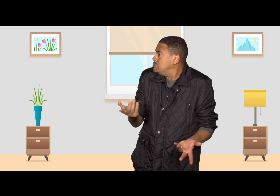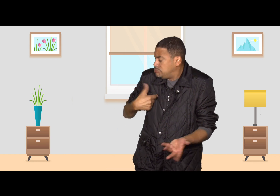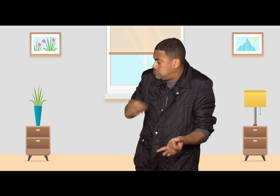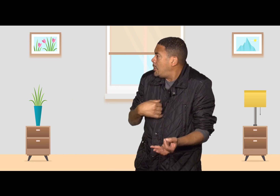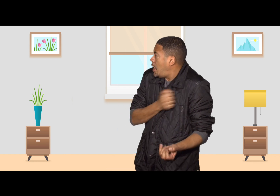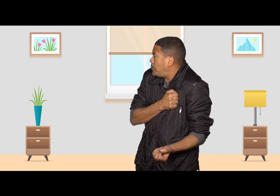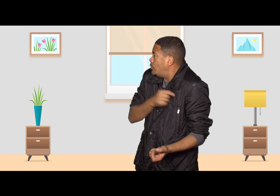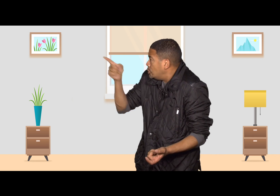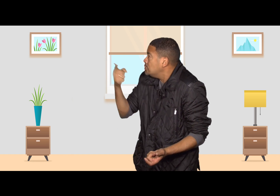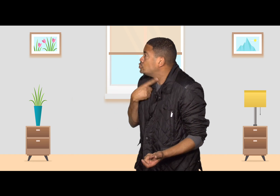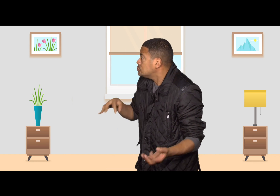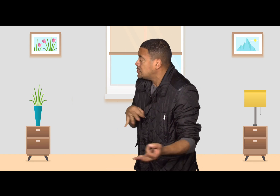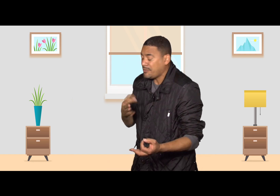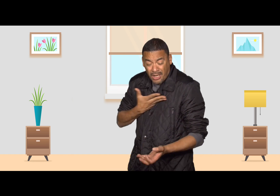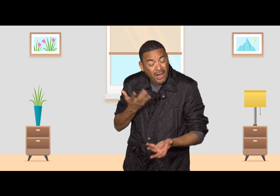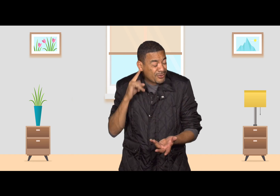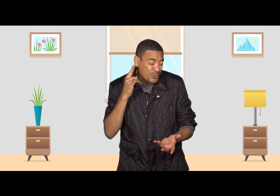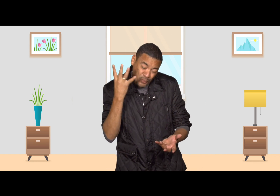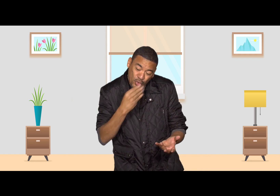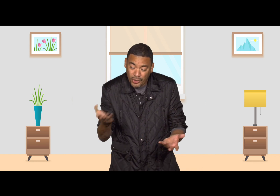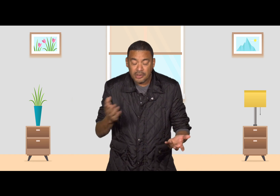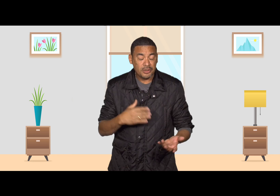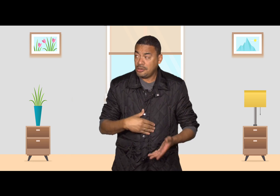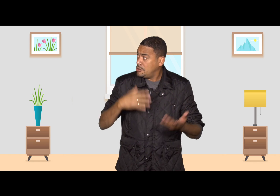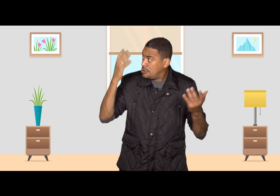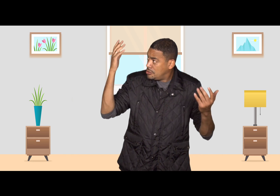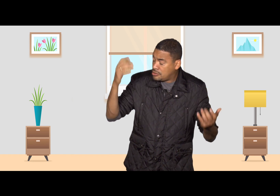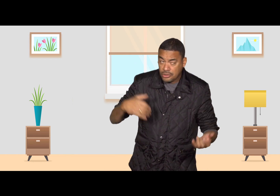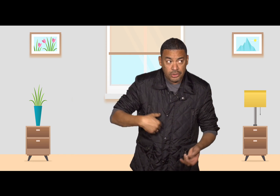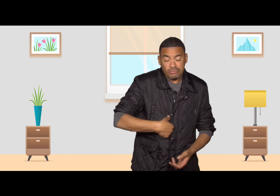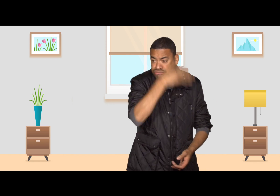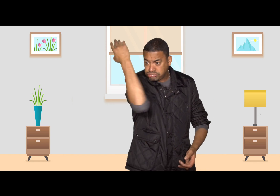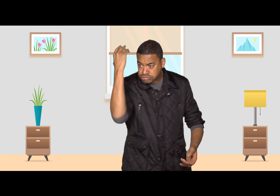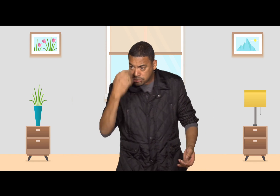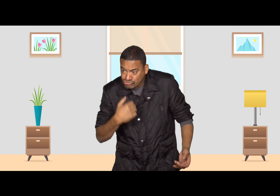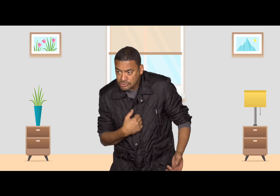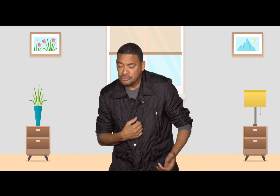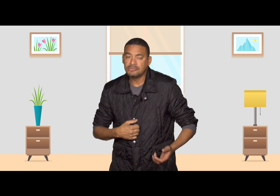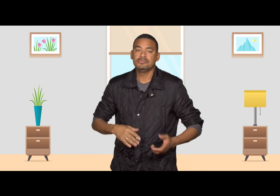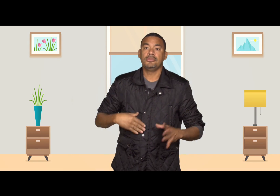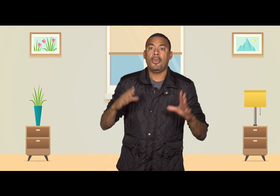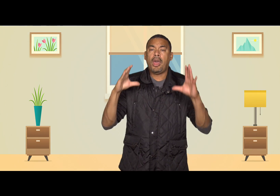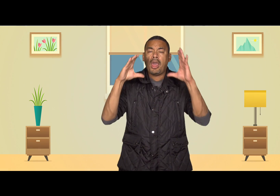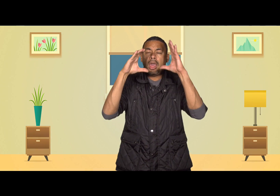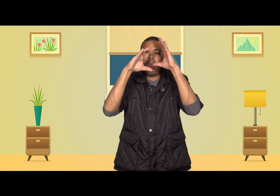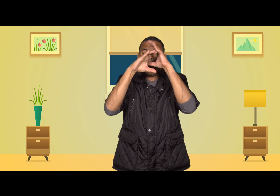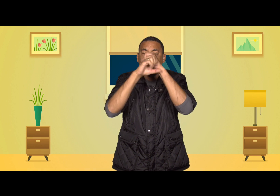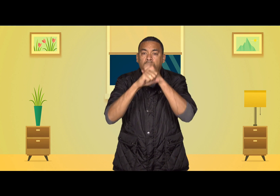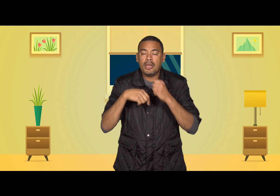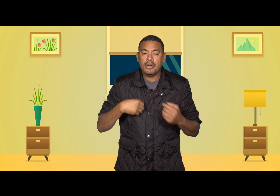tú sabes mamá que me encanta tocar el violín y a ti te gusta como toco, ¿cierto? Sí, lo sé, y se escucha muy bonito. ¿Entonces? No voy a hacerle caso a mi papá. Cuando se hizo de noche, el niño quiso tocar el violín,